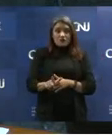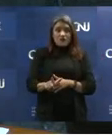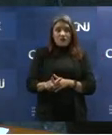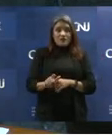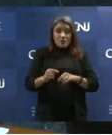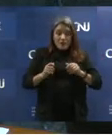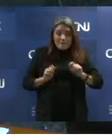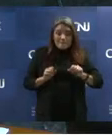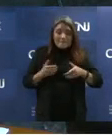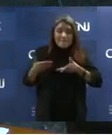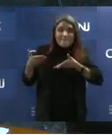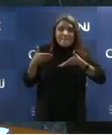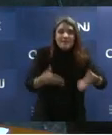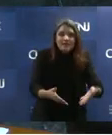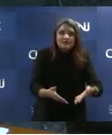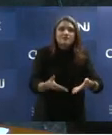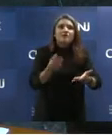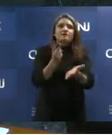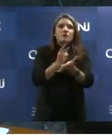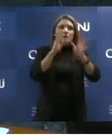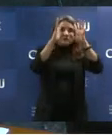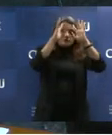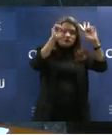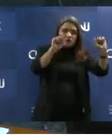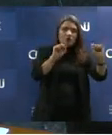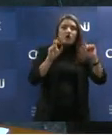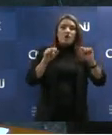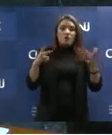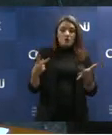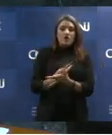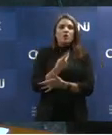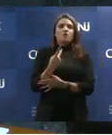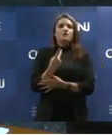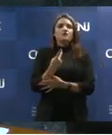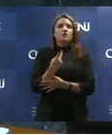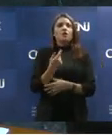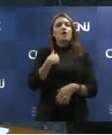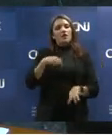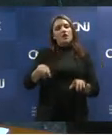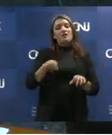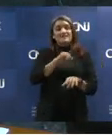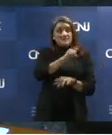do tribunal na situação que ocorreu lá, eu também acompanharia o voto. Mas eu acho que o tribunal